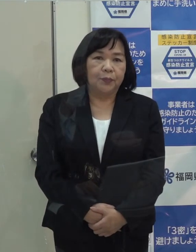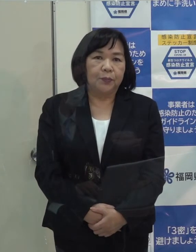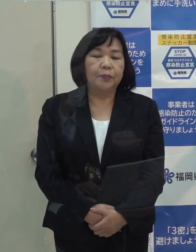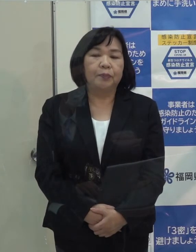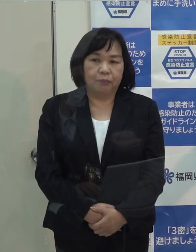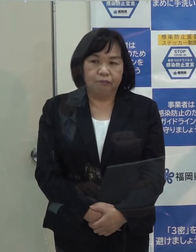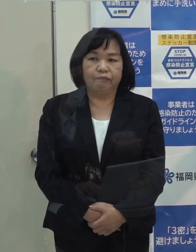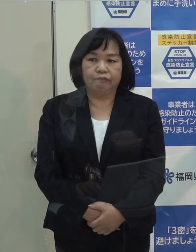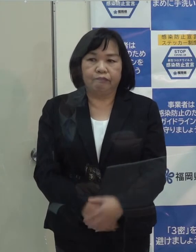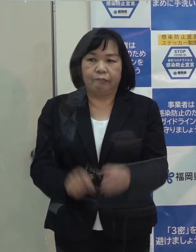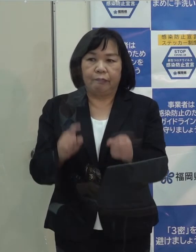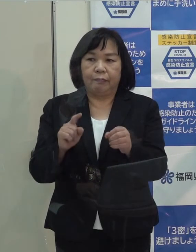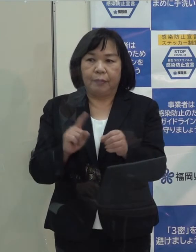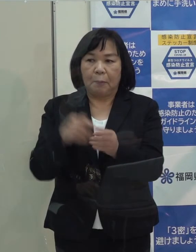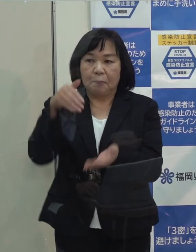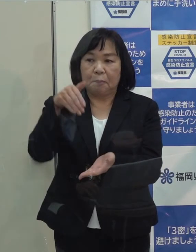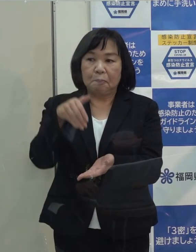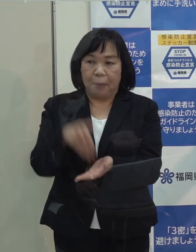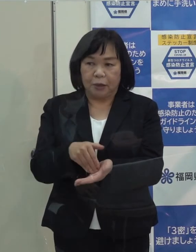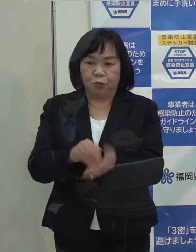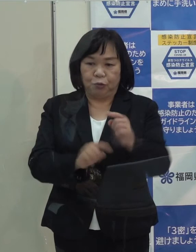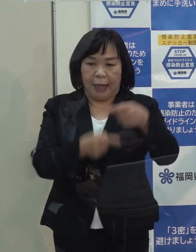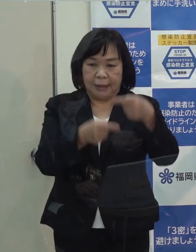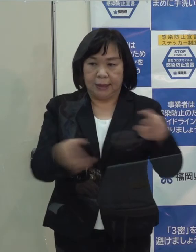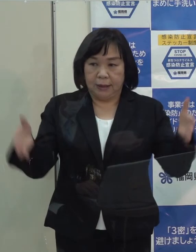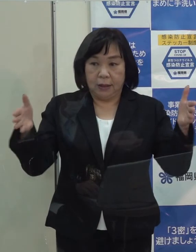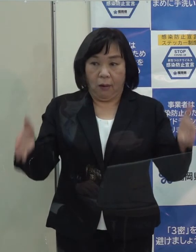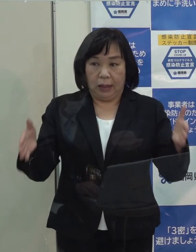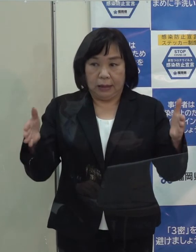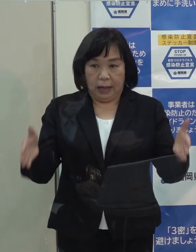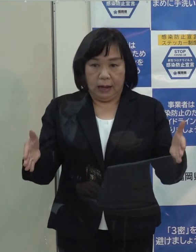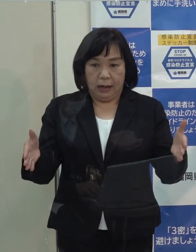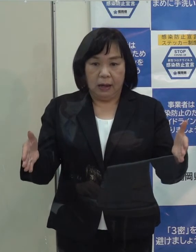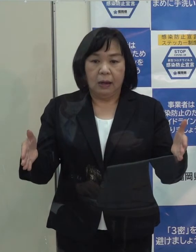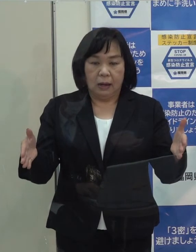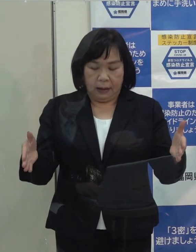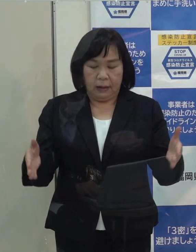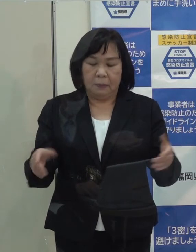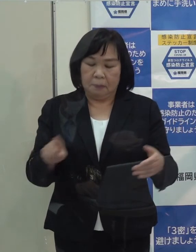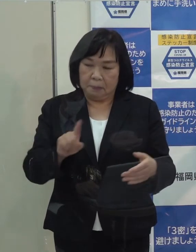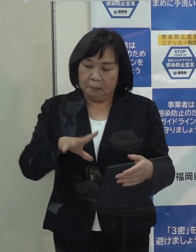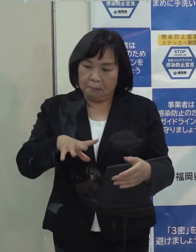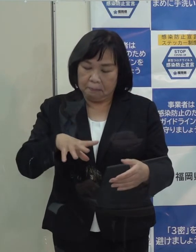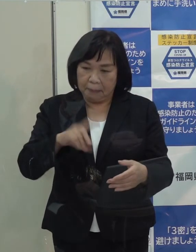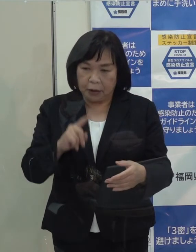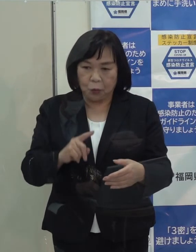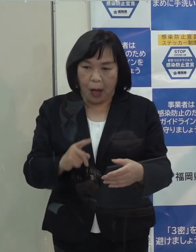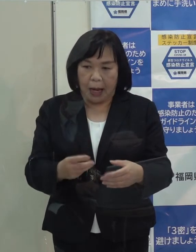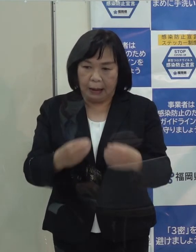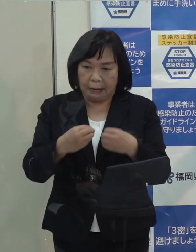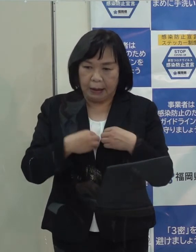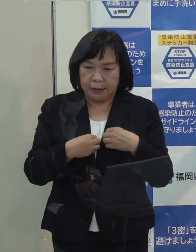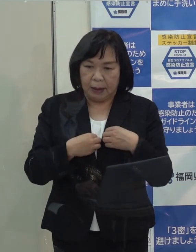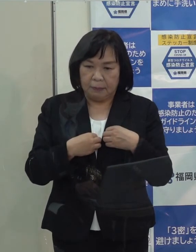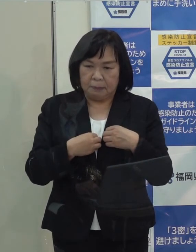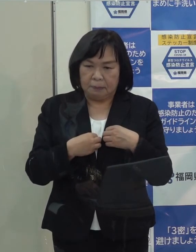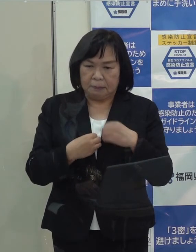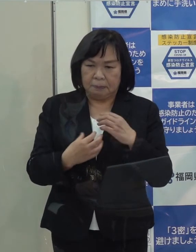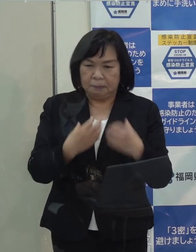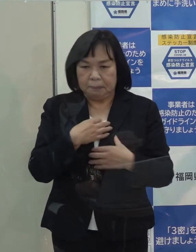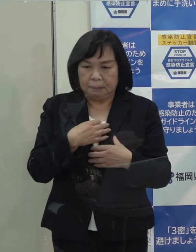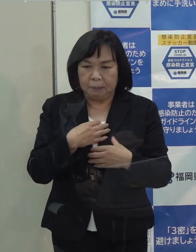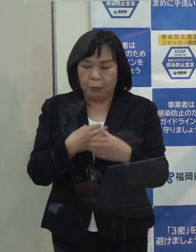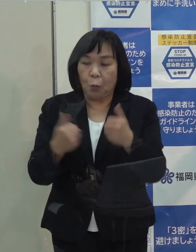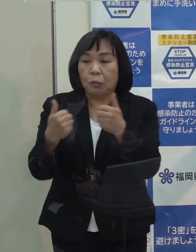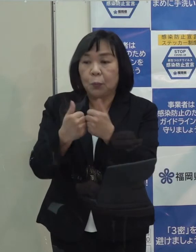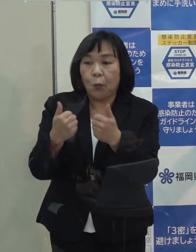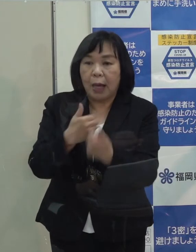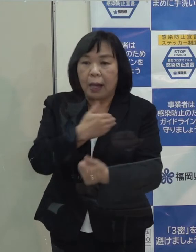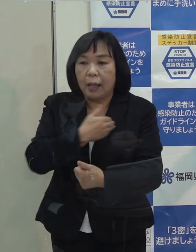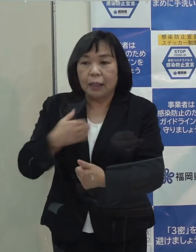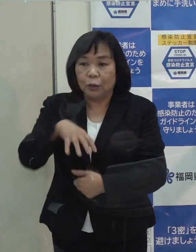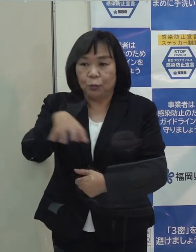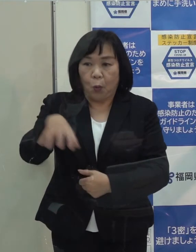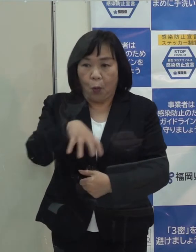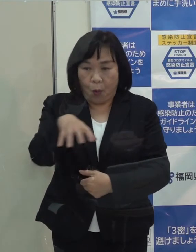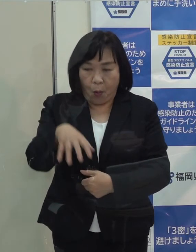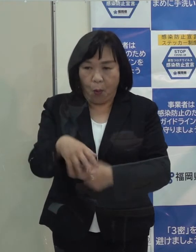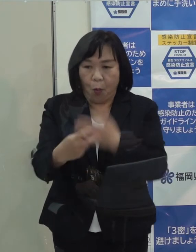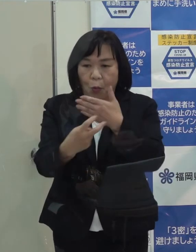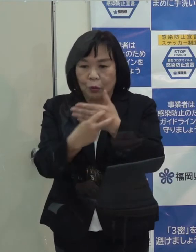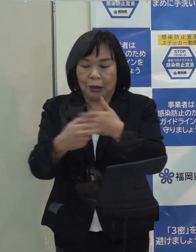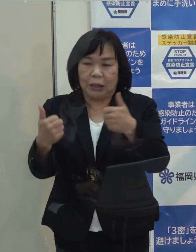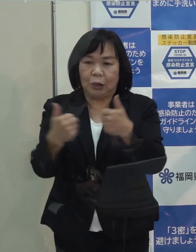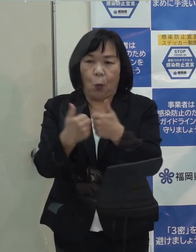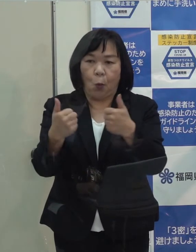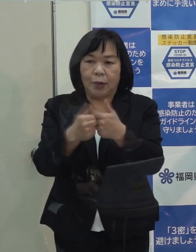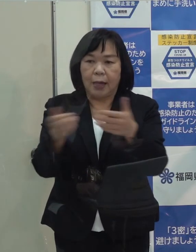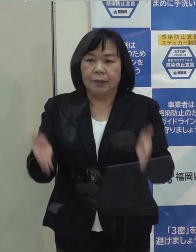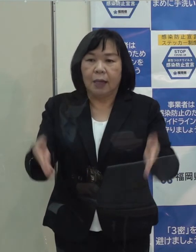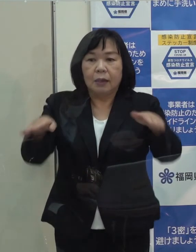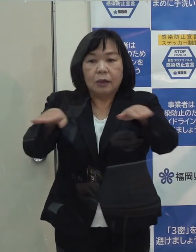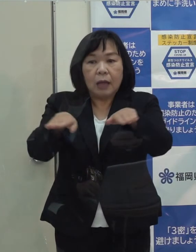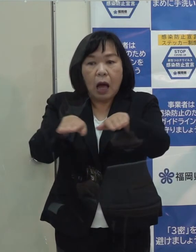（知事）年末年始について まずは 感染を疑って不安をお持ちの方が相談できるように受診相談センターを設けていますが